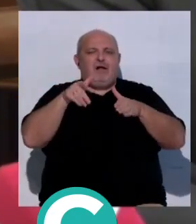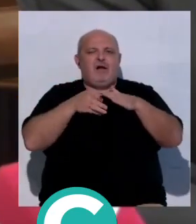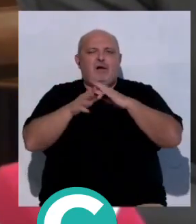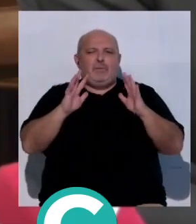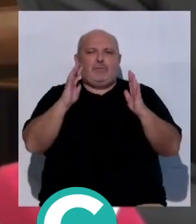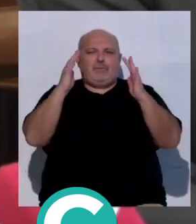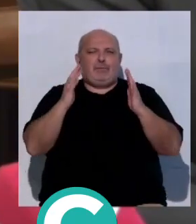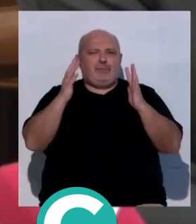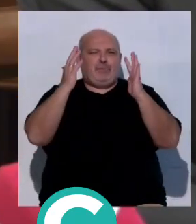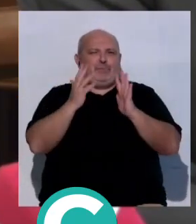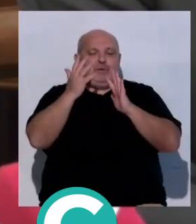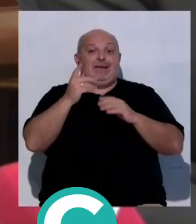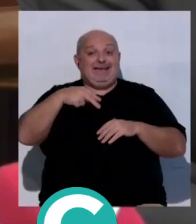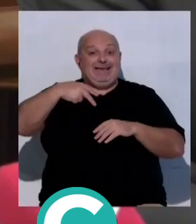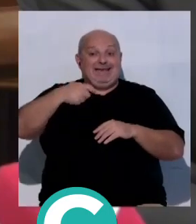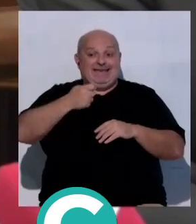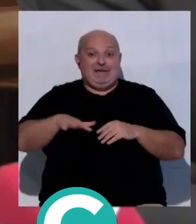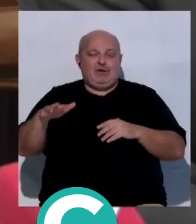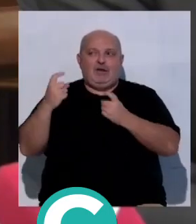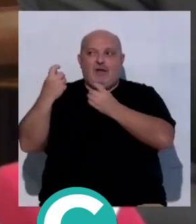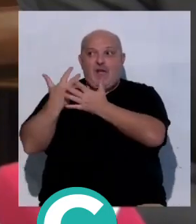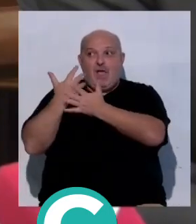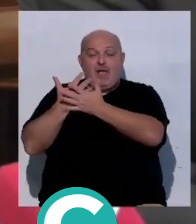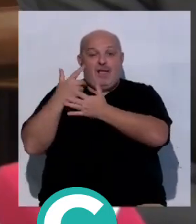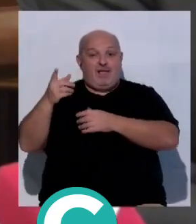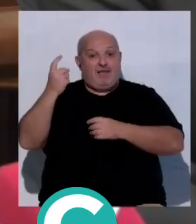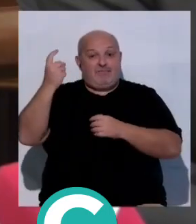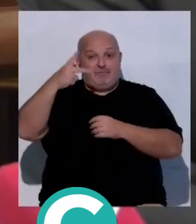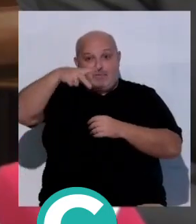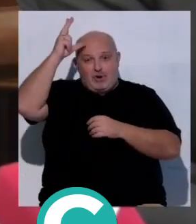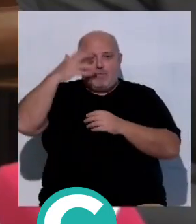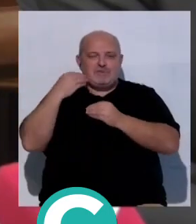inocuo y los niños después de recibir La charla por parte de los bomberos de cómo actuar frente